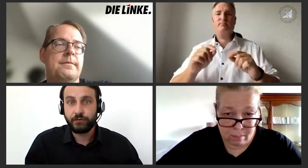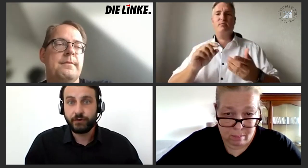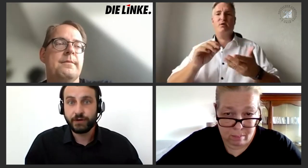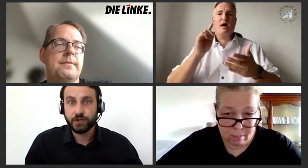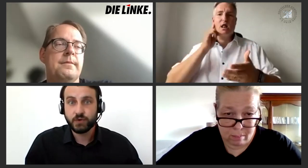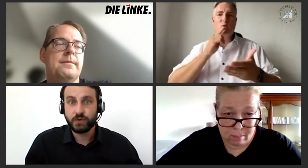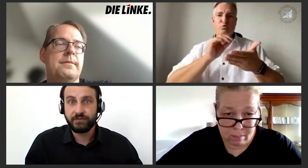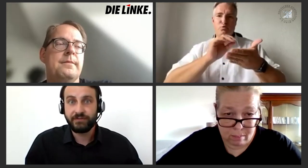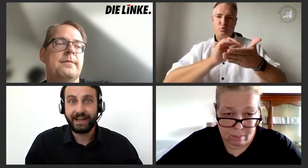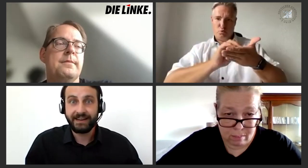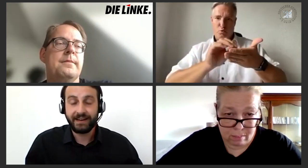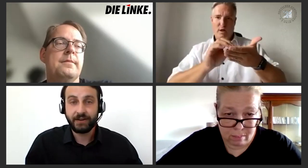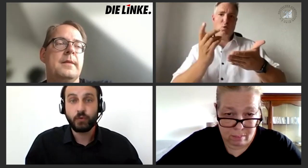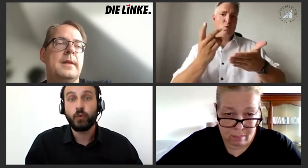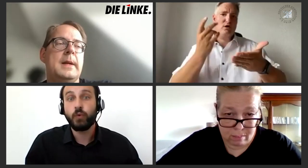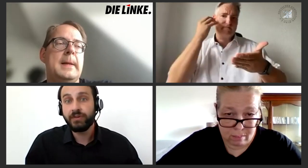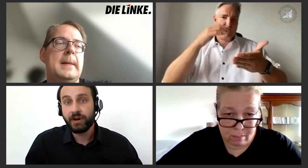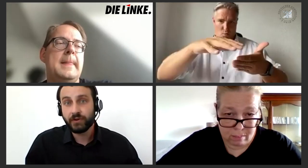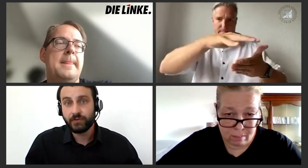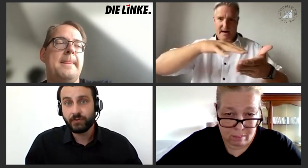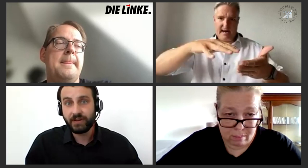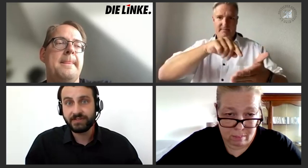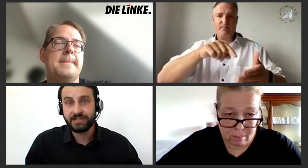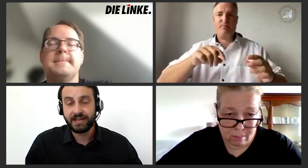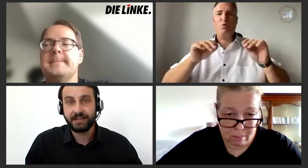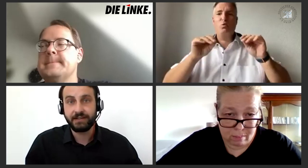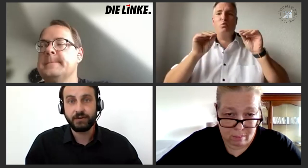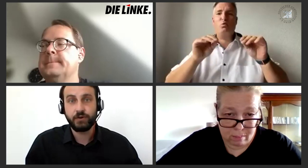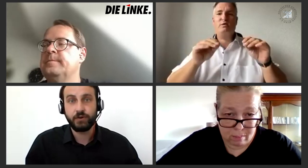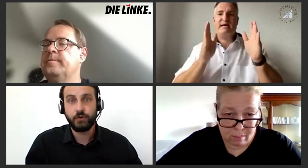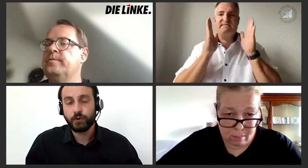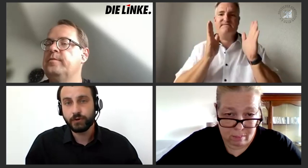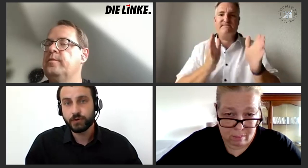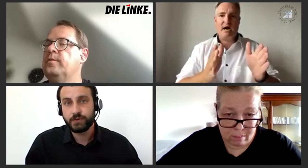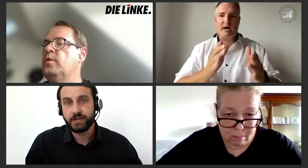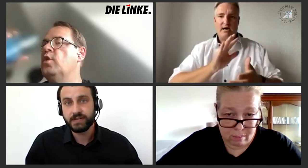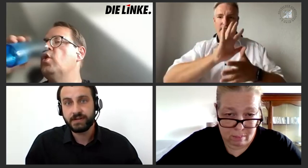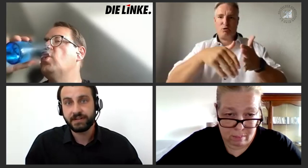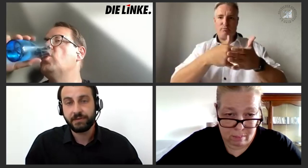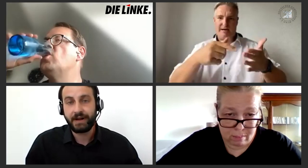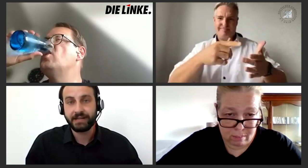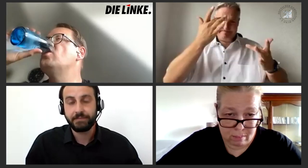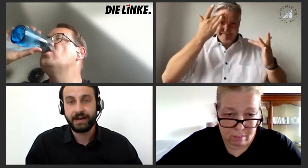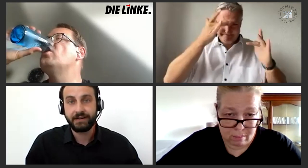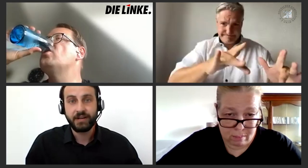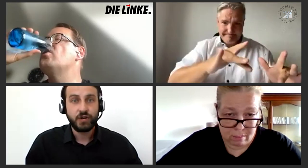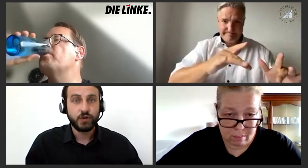tauben Menschen an den Förderschulen verändern und auch zusätzlich an den hörenden Schulen also